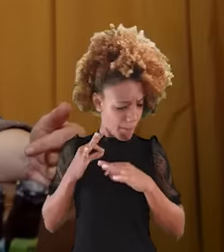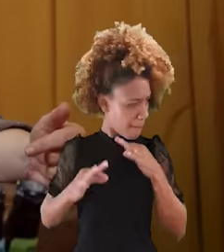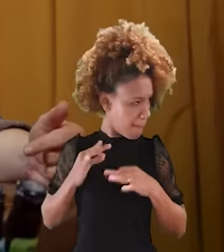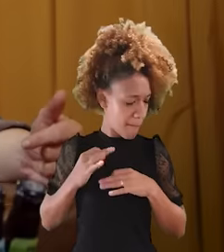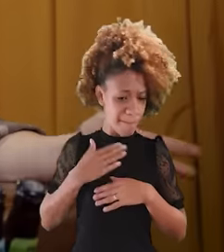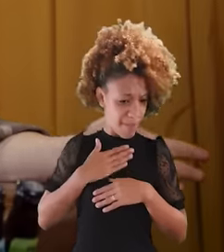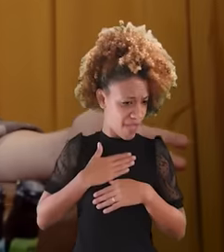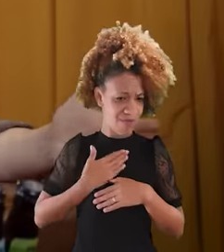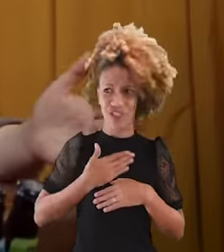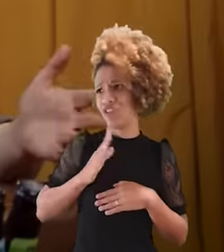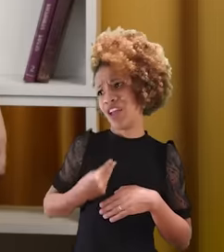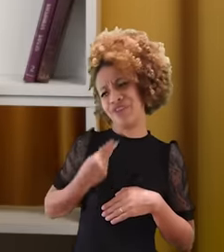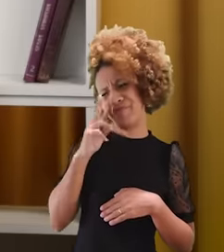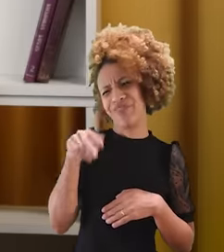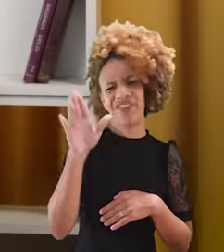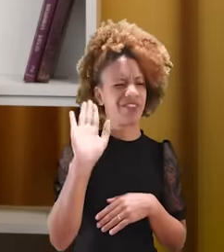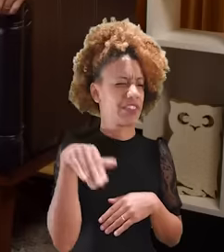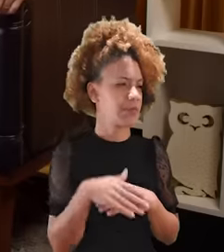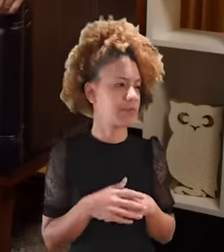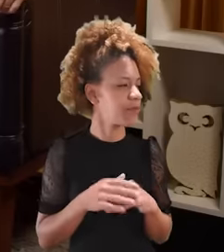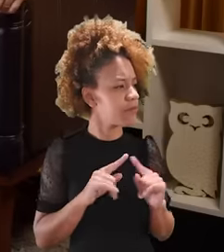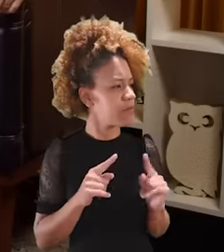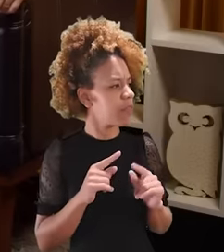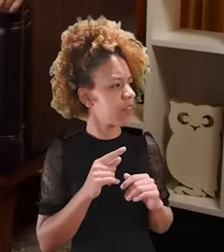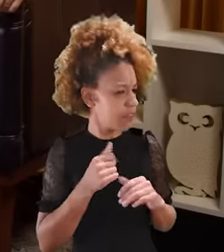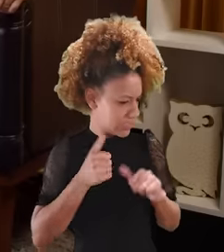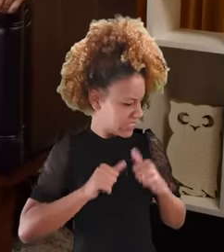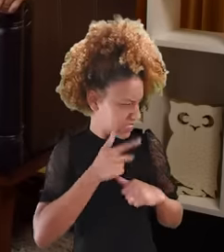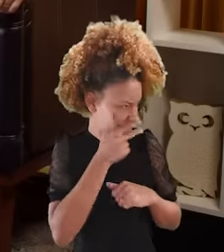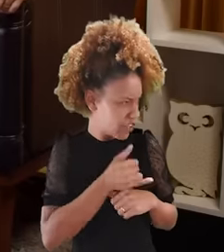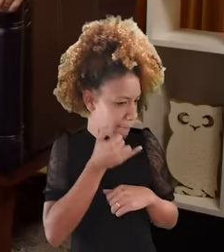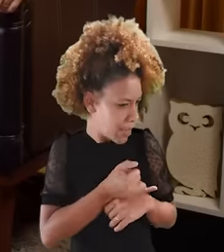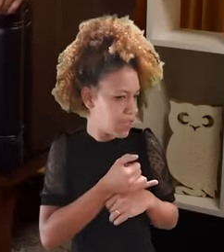ô entendeu tu é muito crítica de você muito você acha merda das coisas que você faz já teve esse